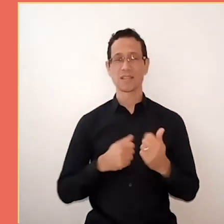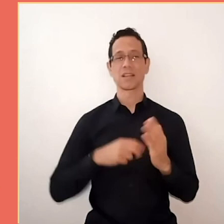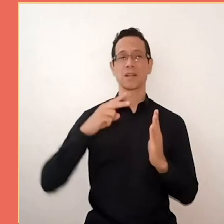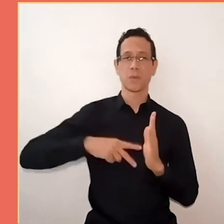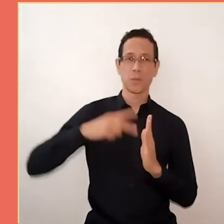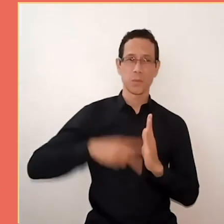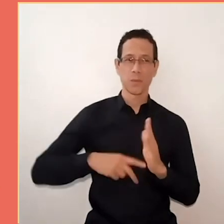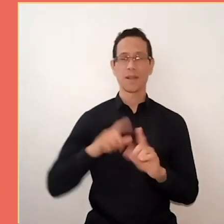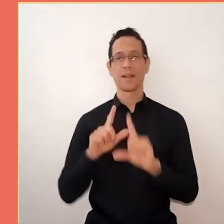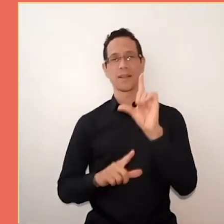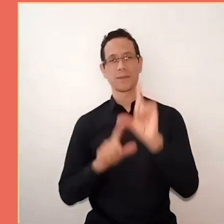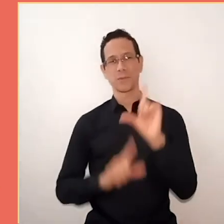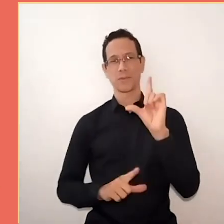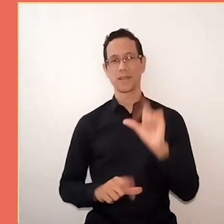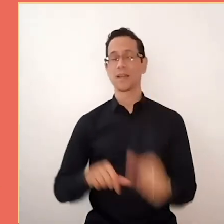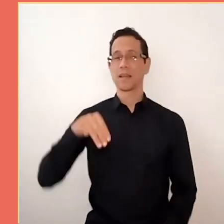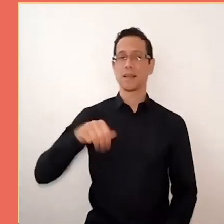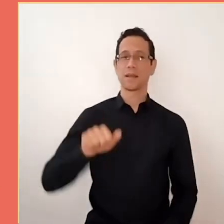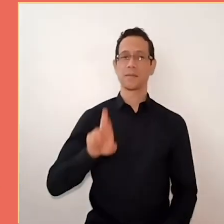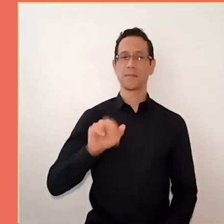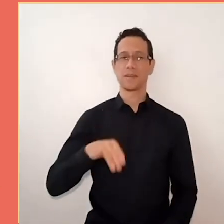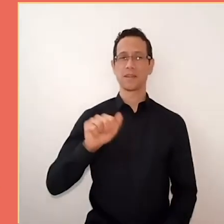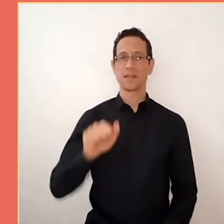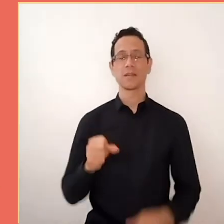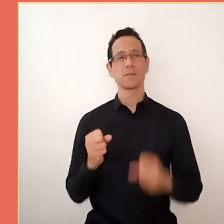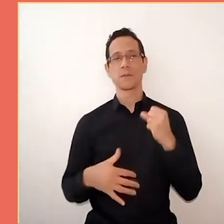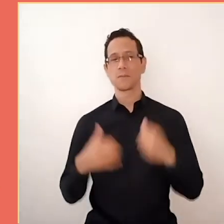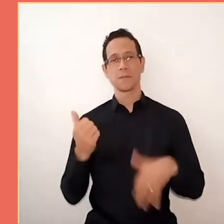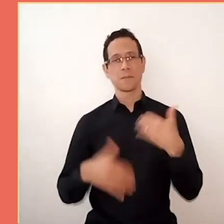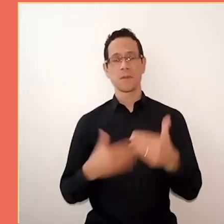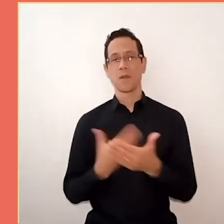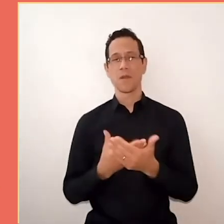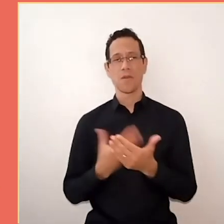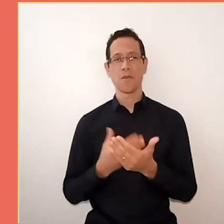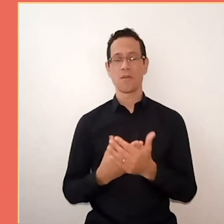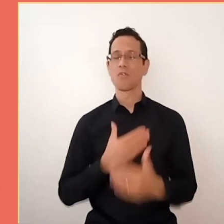Como Marina nos trouxe aí nessa aula, ela gosta de usar as palavras,